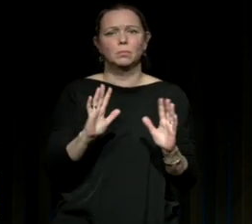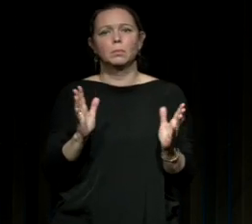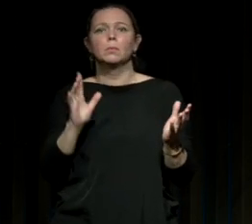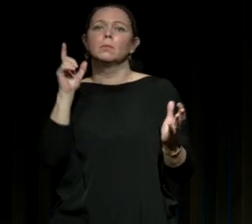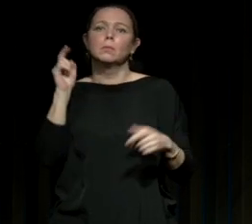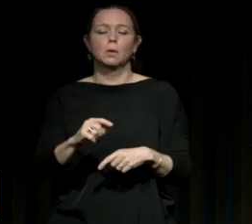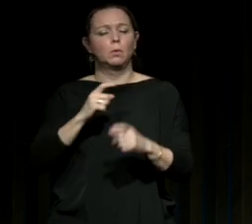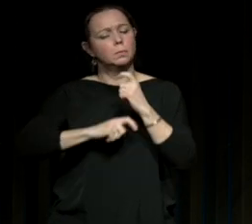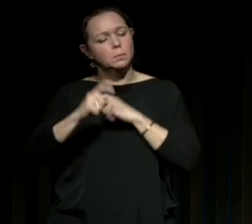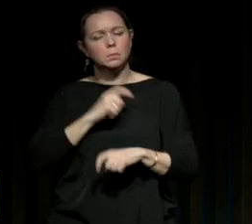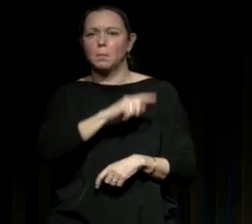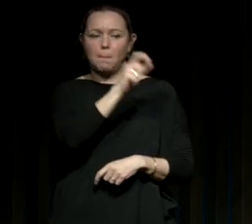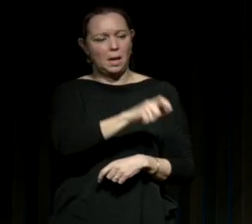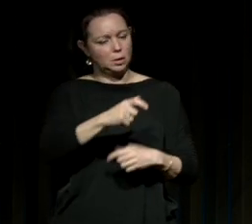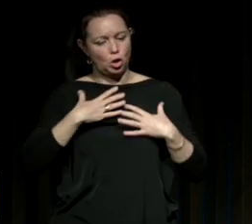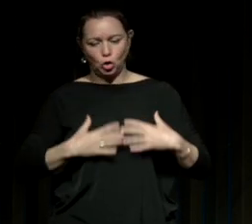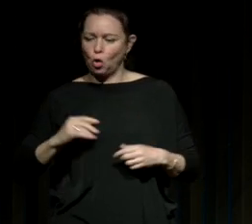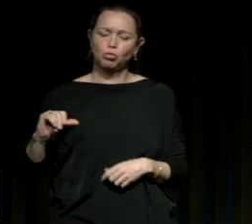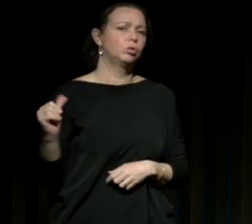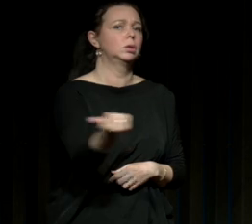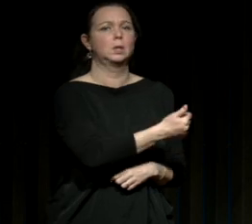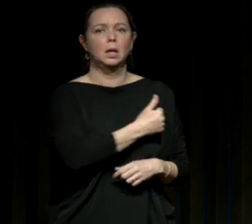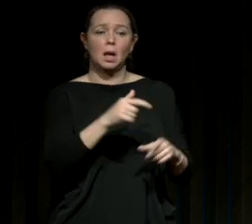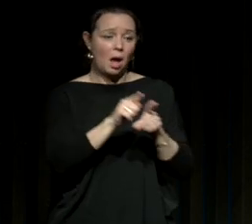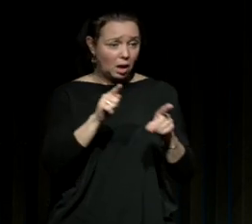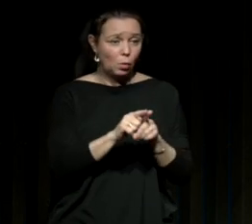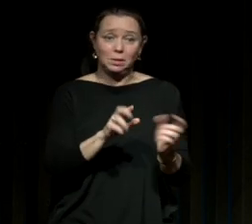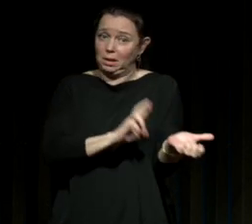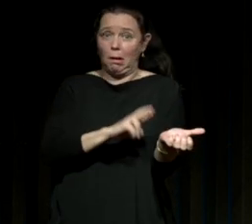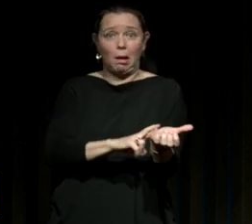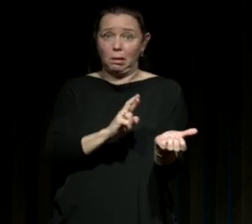la physiologie je crois que c'est important de revenir à la physiologie de la prise alimentaire